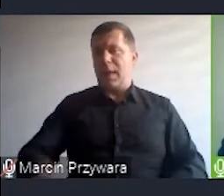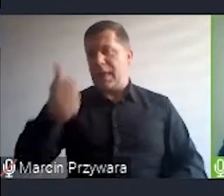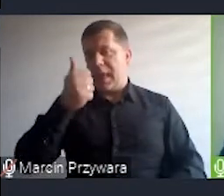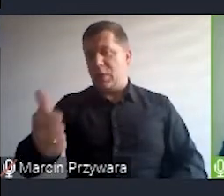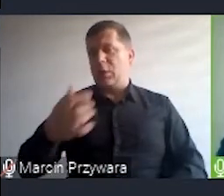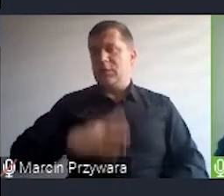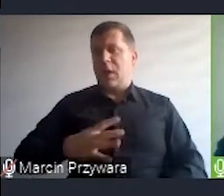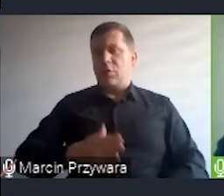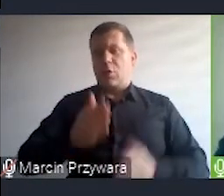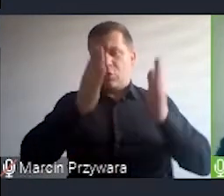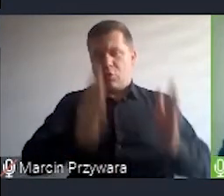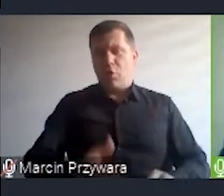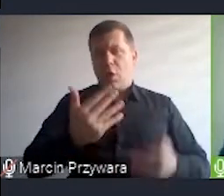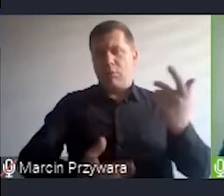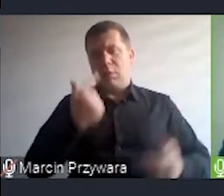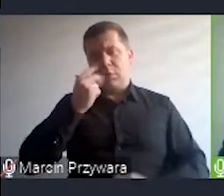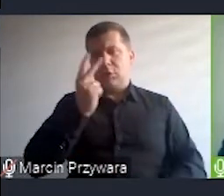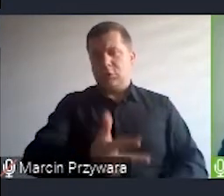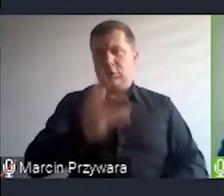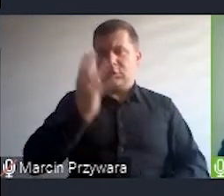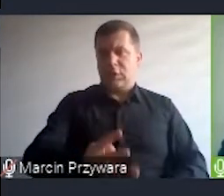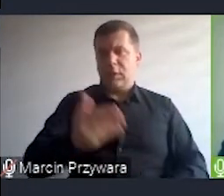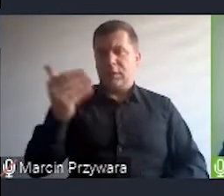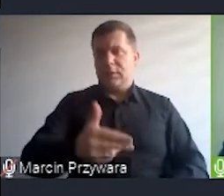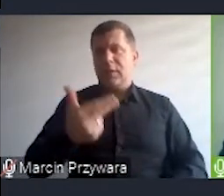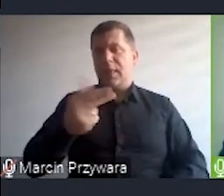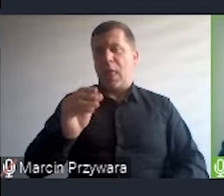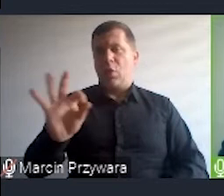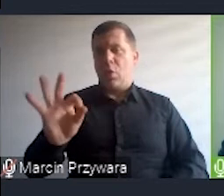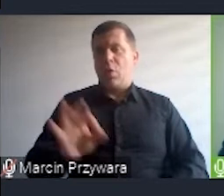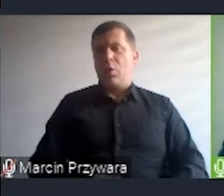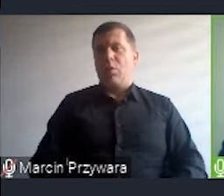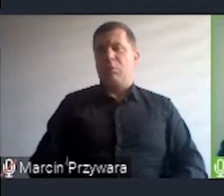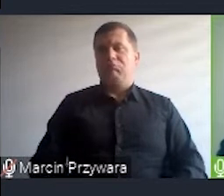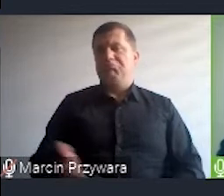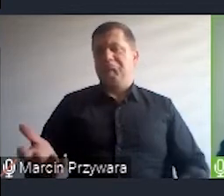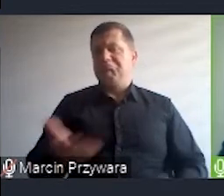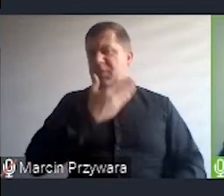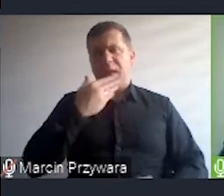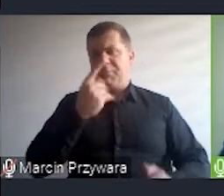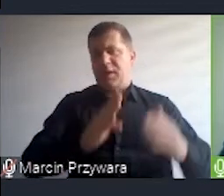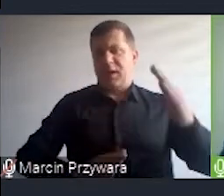komputera rzędu 3 000 - 4 000 netto nie wchodzi w limit środków trwałych,